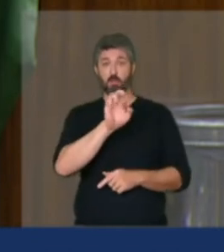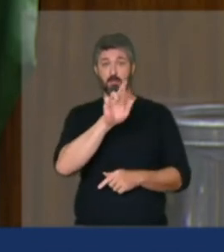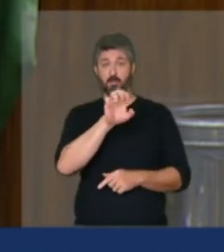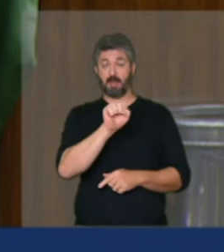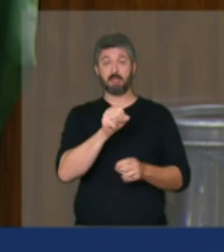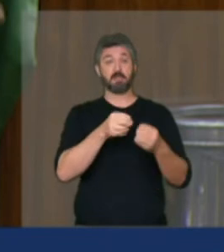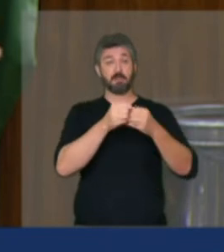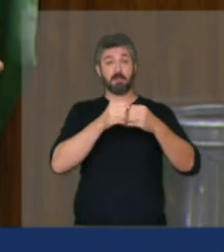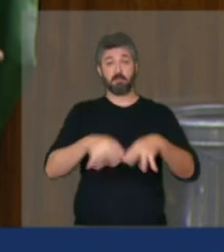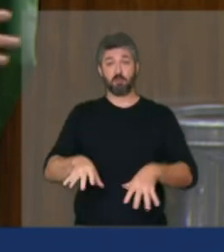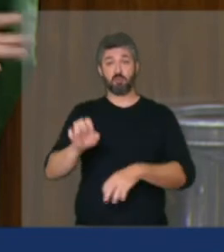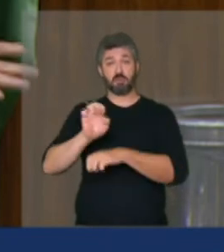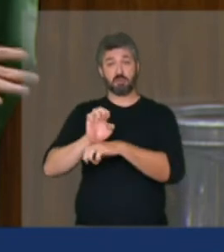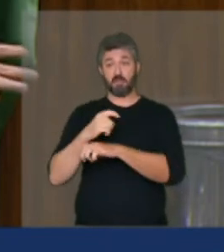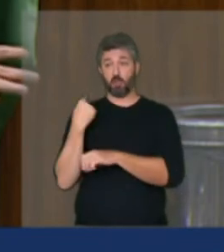ATRAVÀS DA ELETROSUL, POR EXEMPLO. AO FAZER O